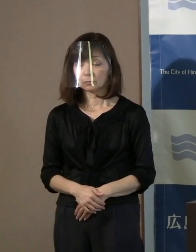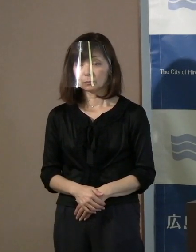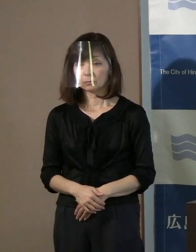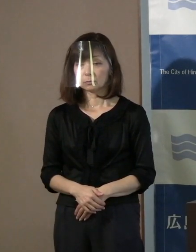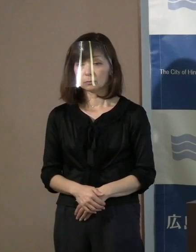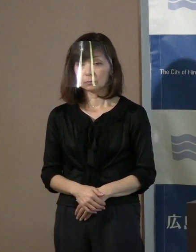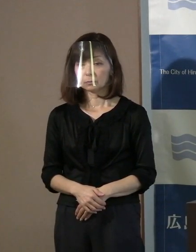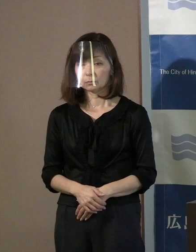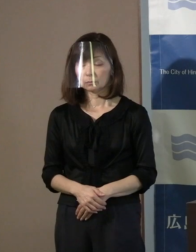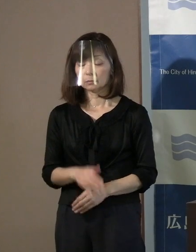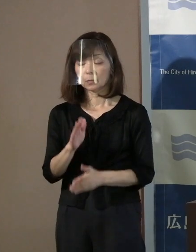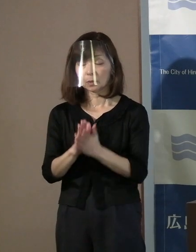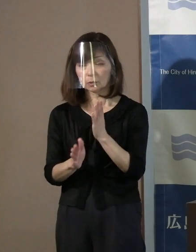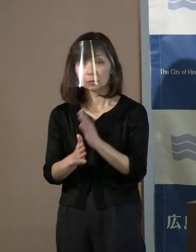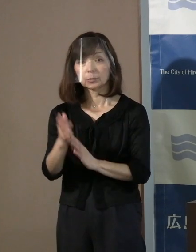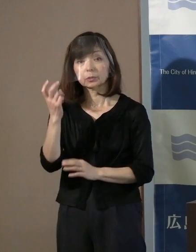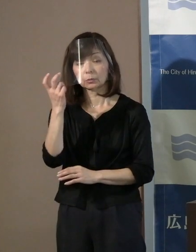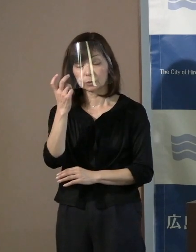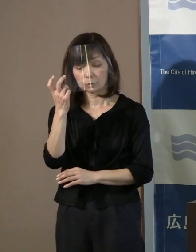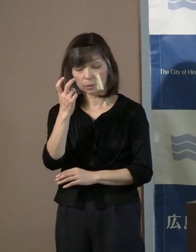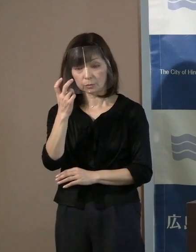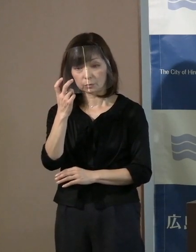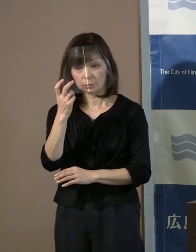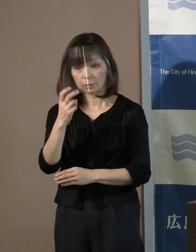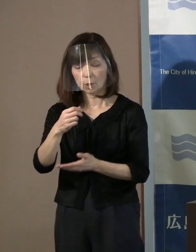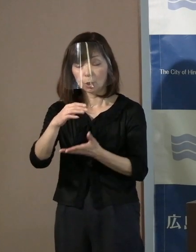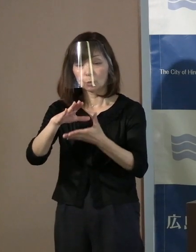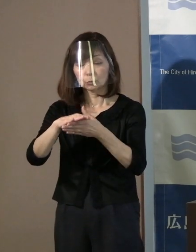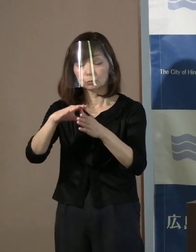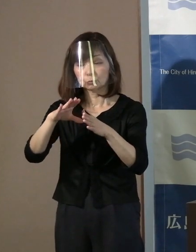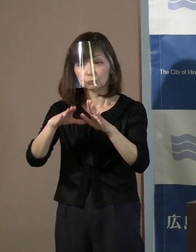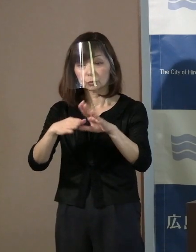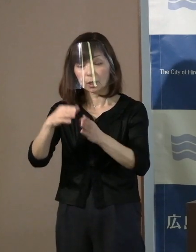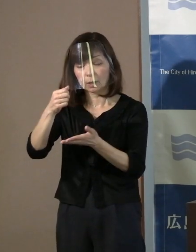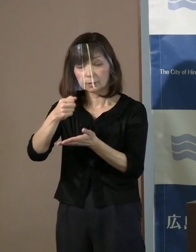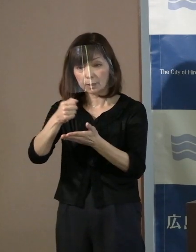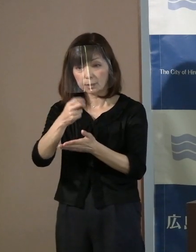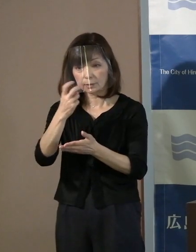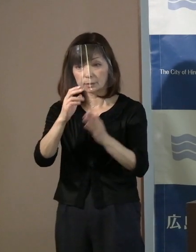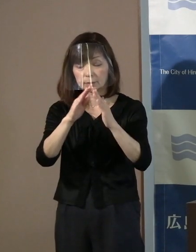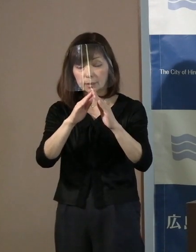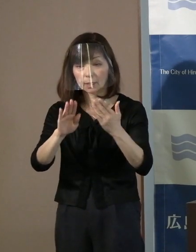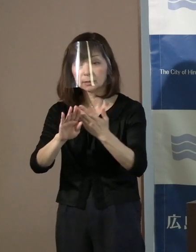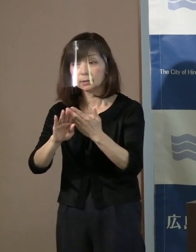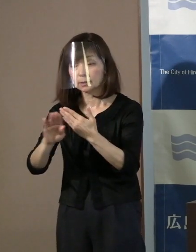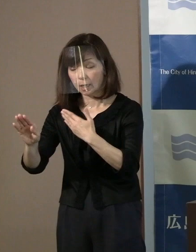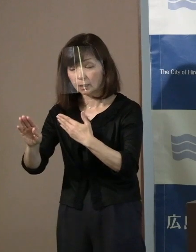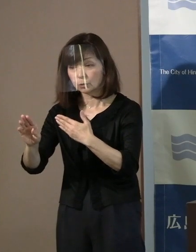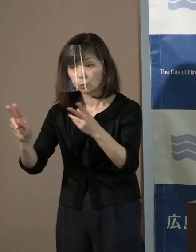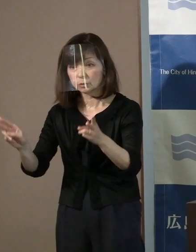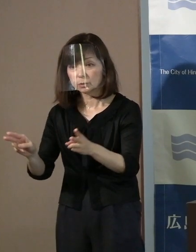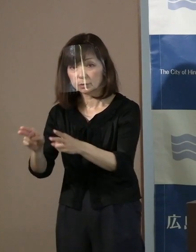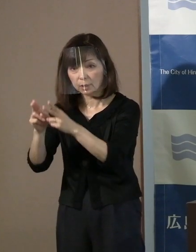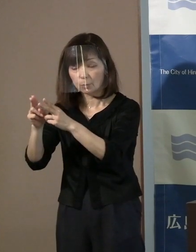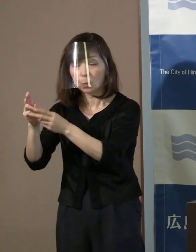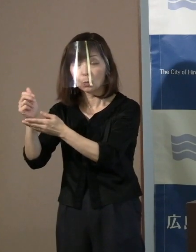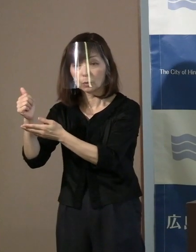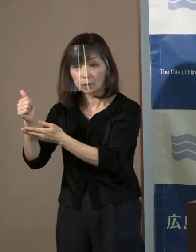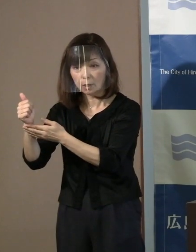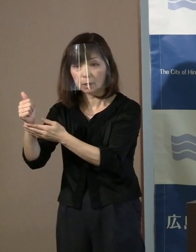(記者)念のため確認ですが文化財審議会以外の 専門家の意見の取り扱いっていうのは､